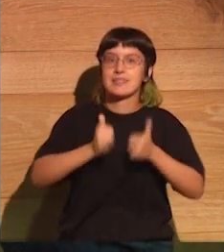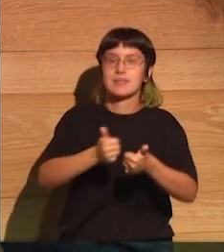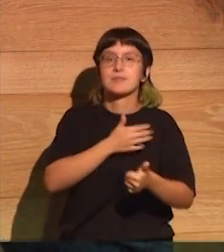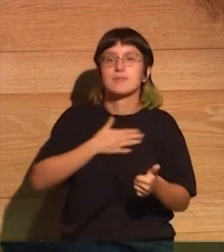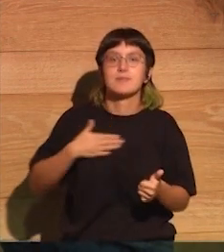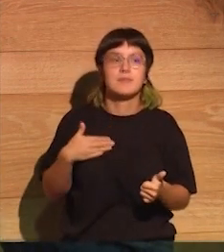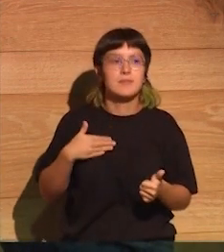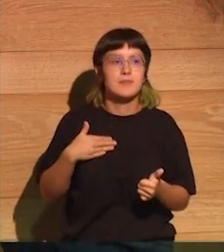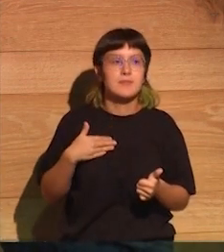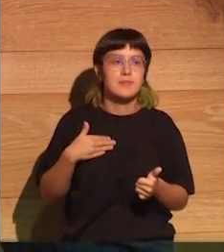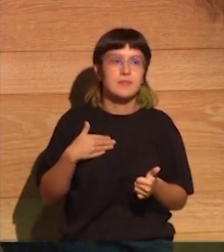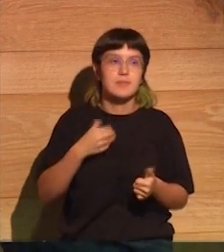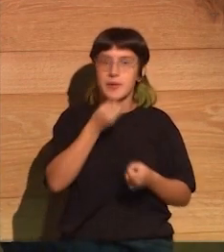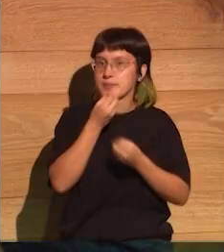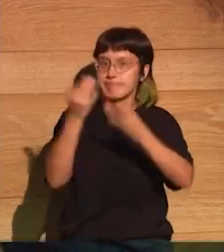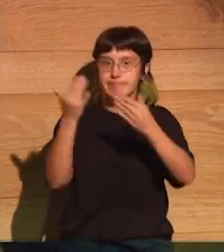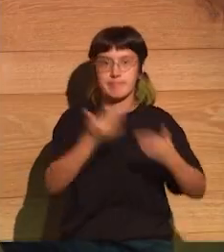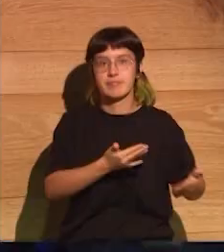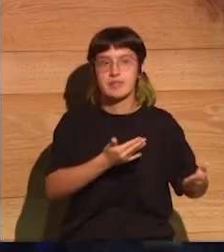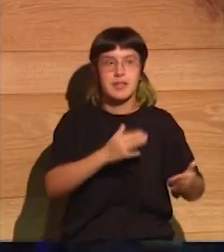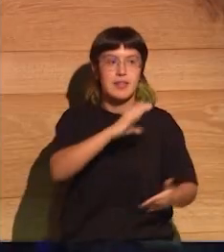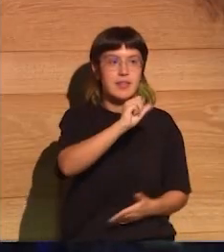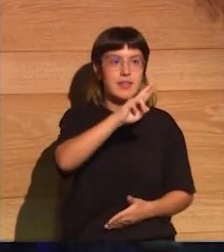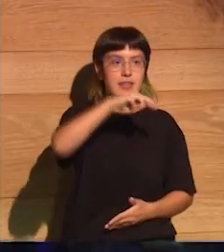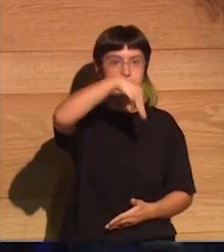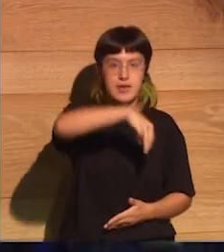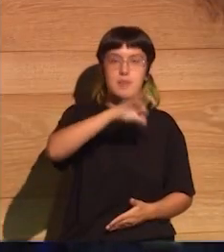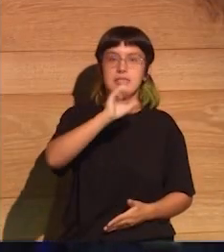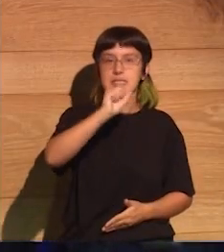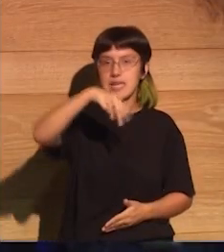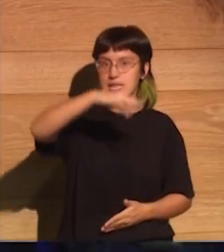el acogimiento que tenemos por parte de Carmen, de Santiago y de María,